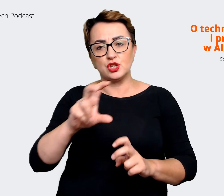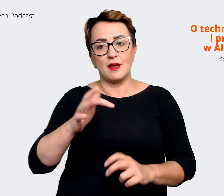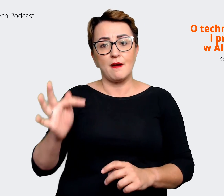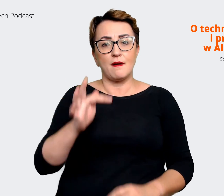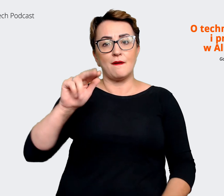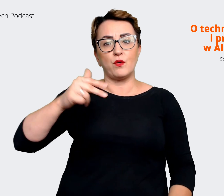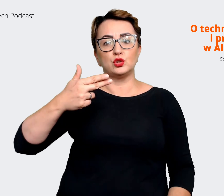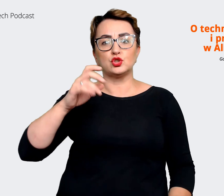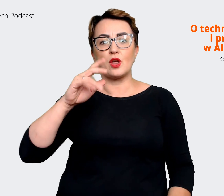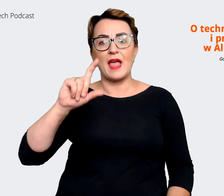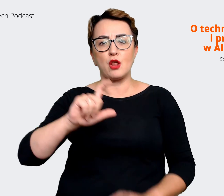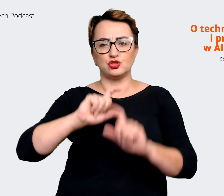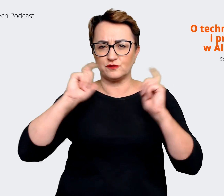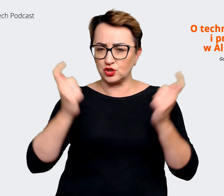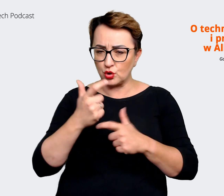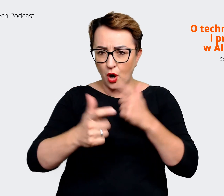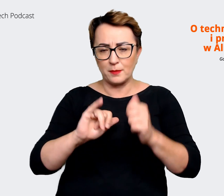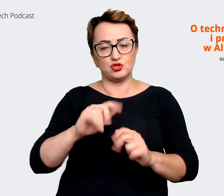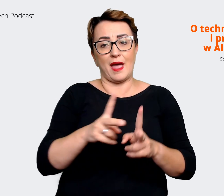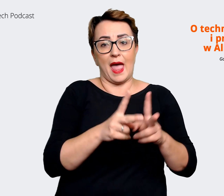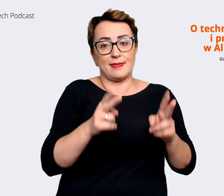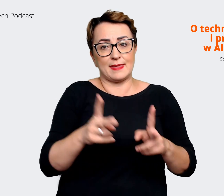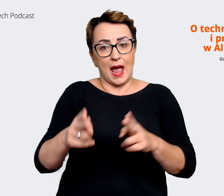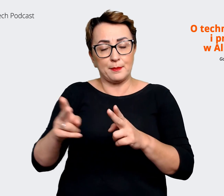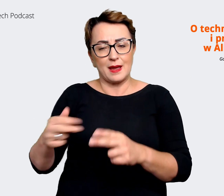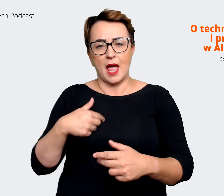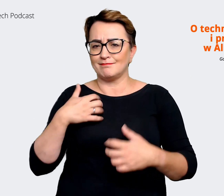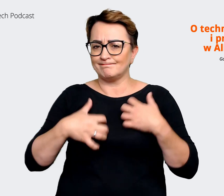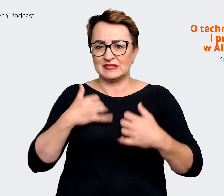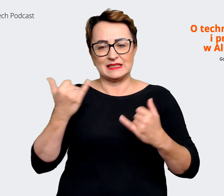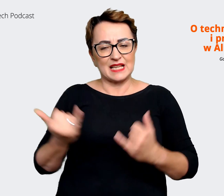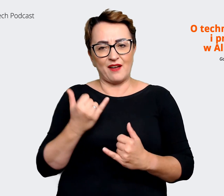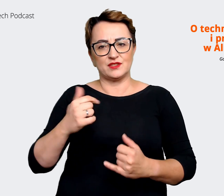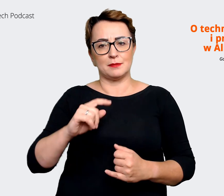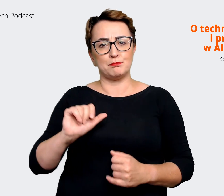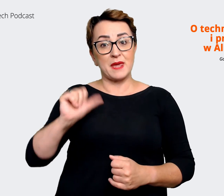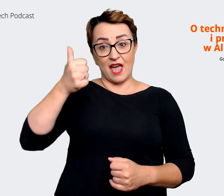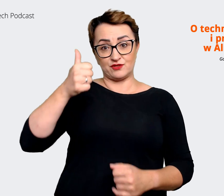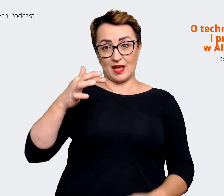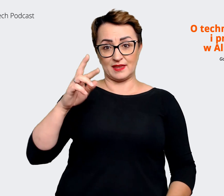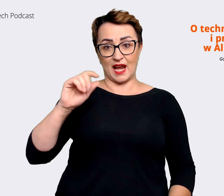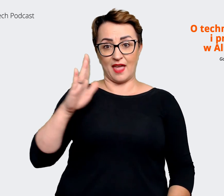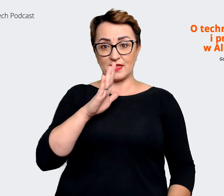jakieś etapy i zabiegam o to, żeby być zawsze w tej pierwszej transzy użytkowników, którym jest